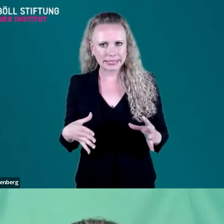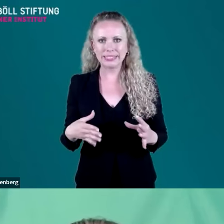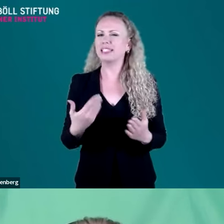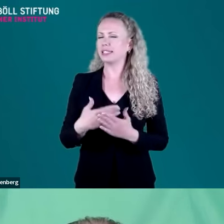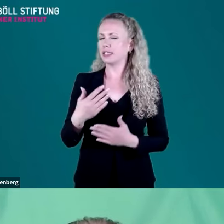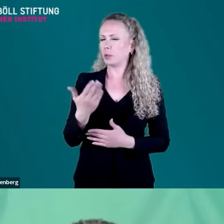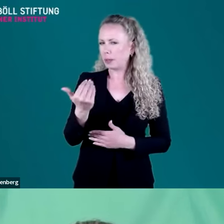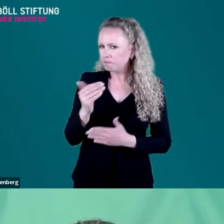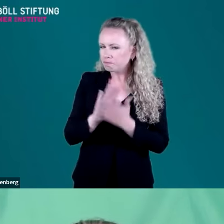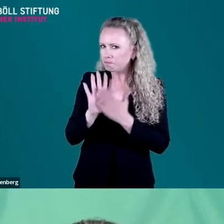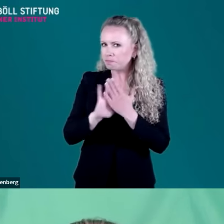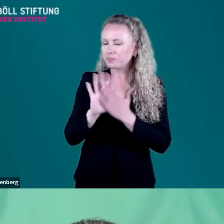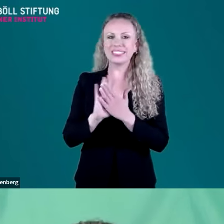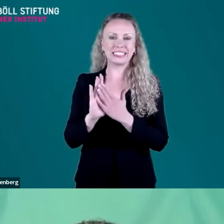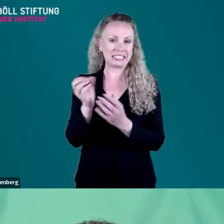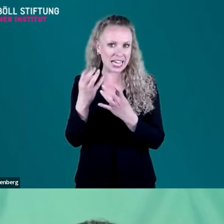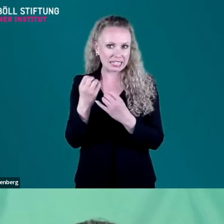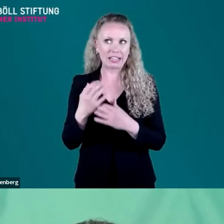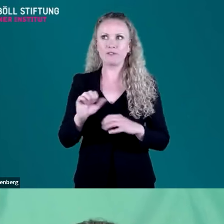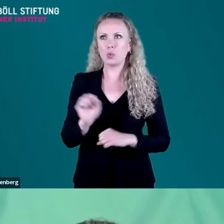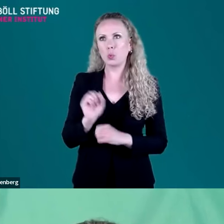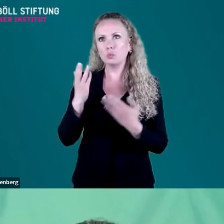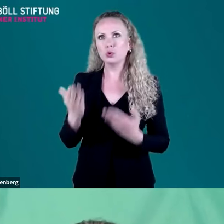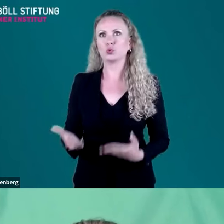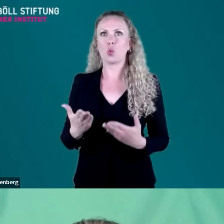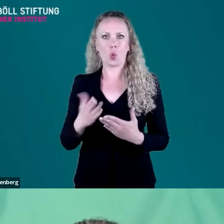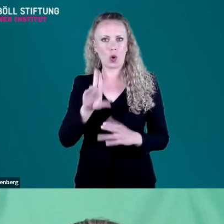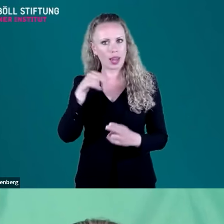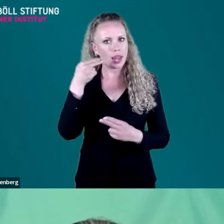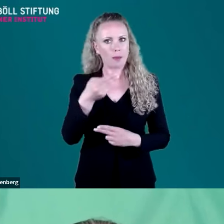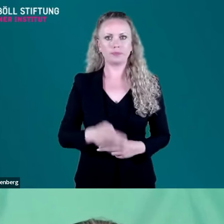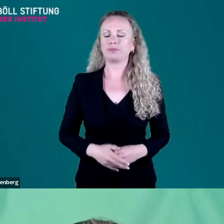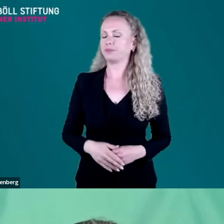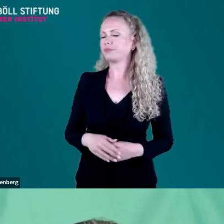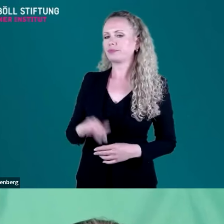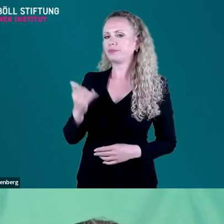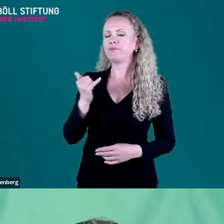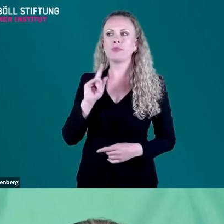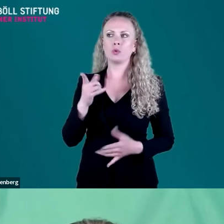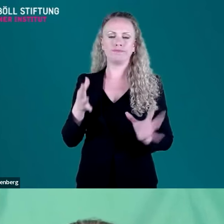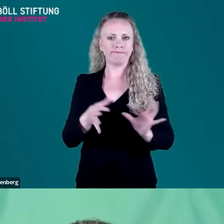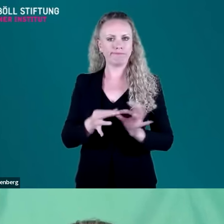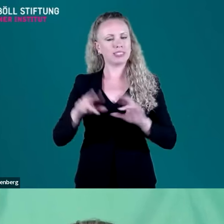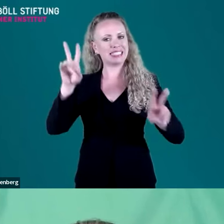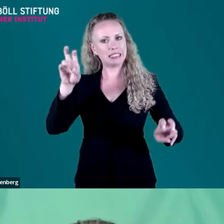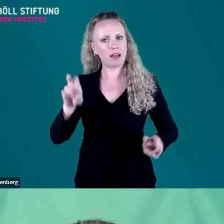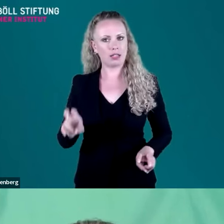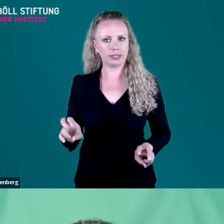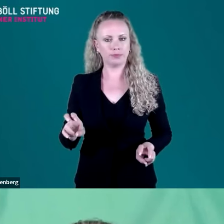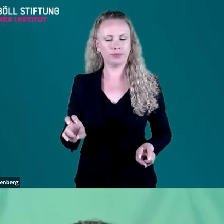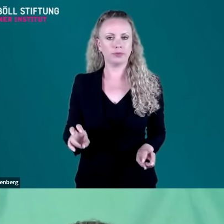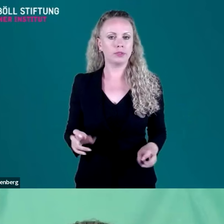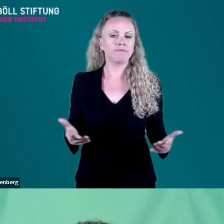Ja, das hat auch mit den Zitaten zu tun. Die Zitate, diese Äußerungen, die kann man ja bestimmten Akteuren zuordnen,